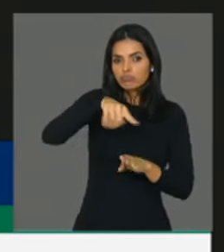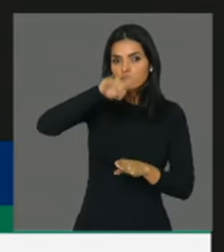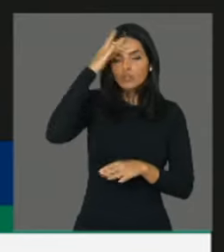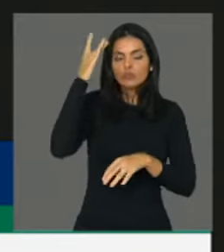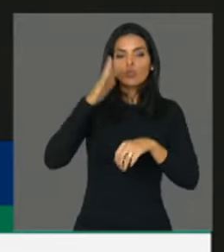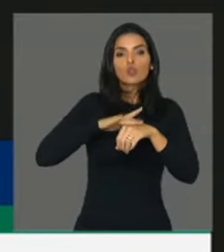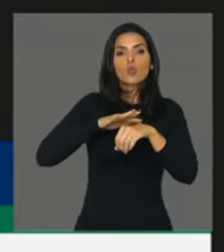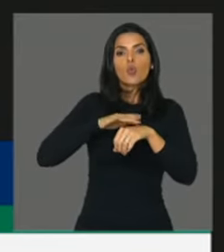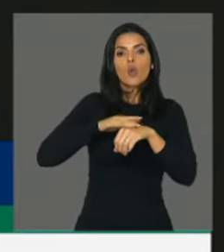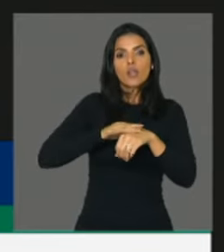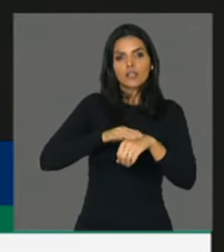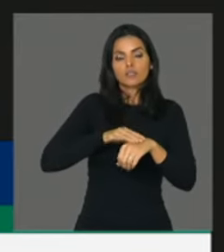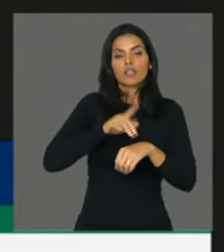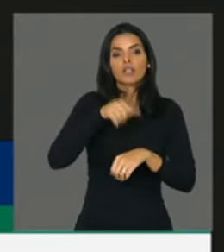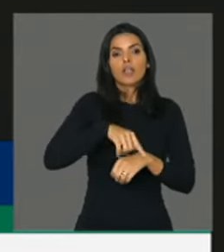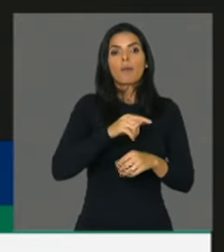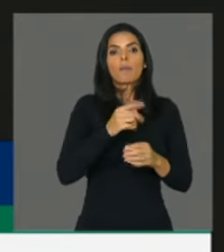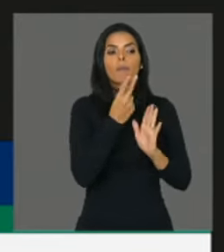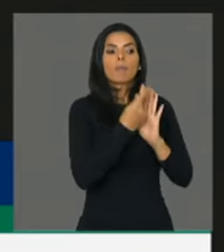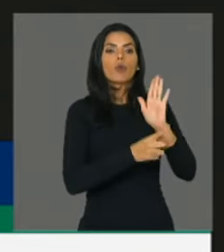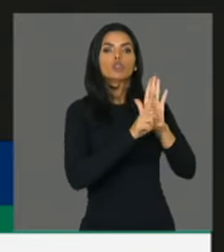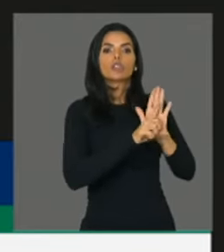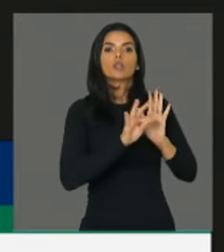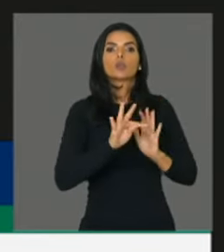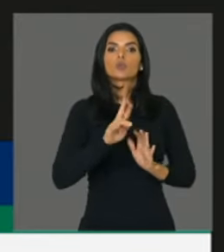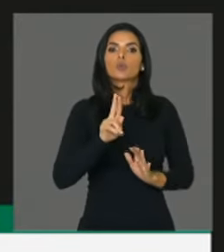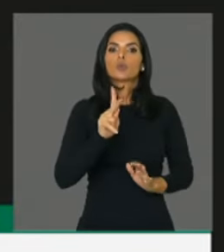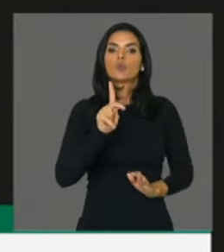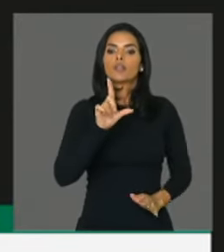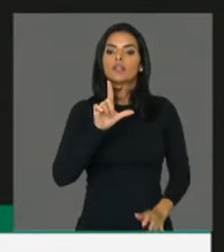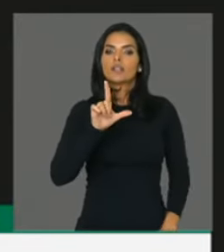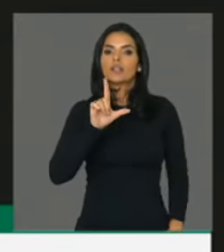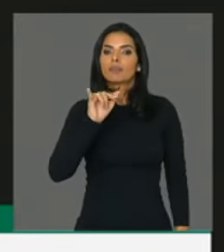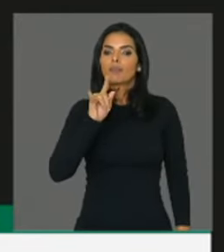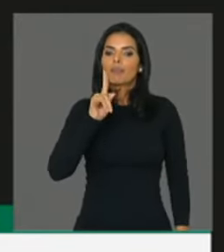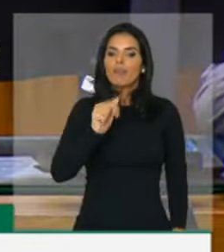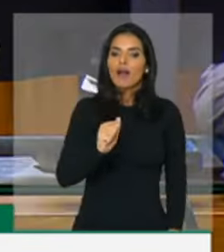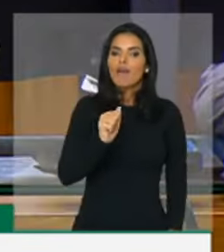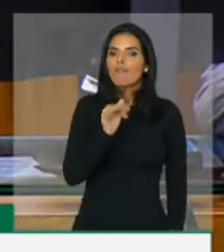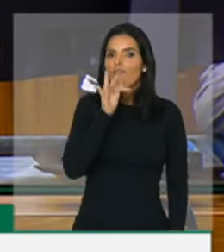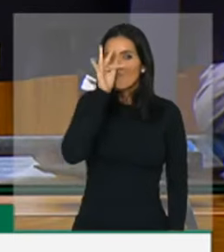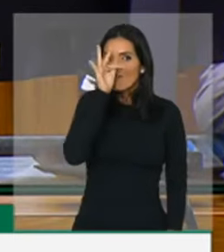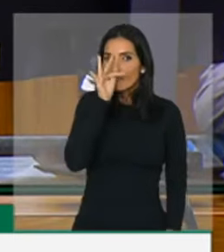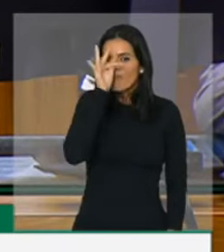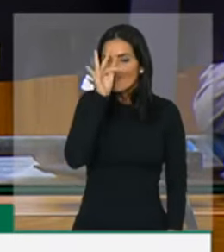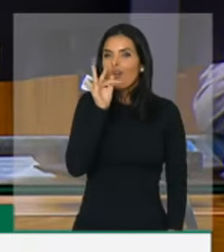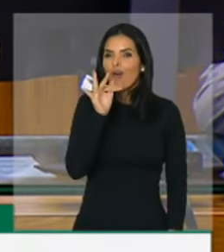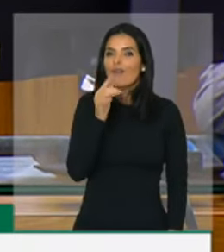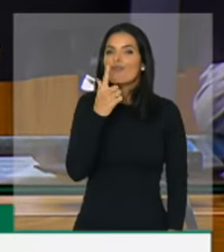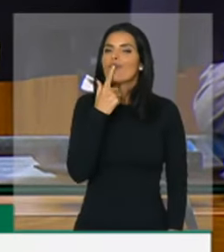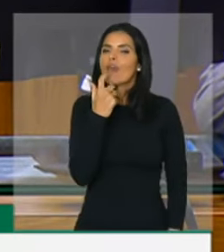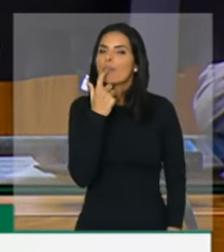DO LIP VERMELHA. MUITO OBRIGADO, SENHOR PRESIDENTE. [PRESIDENTE]: OBRIGADO, DEPUTADO IZAR. DEPUTADO CHERINI. DEPUTADA DEPUTADO SENHOR